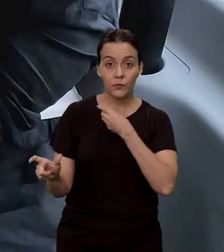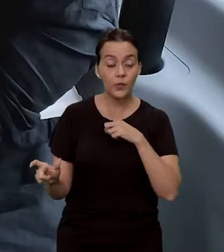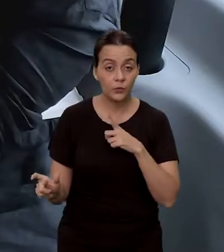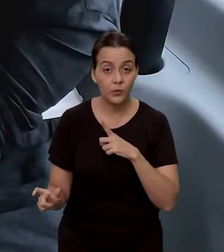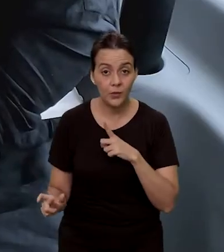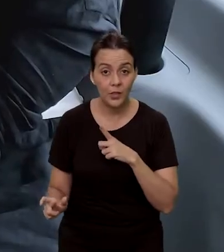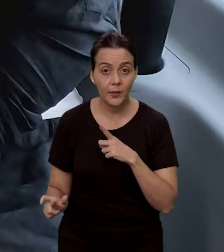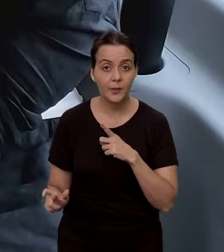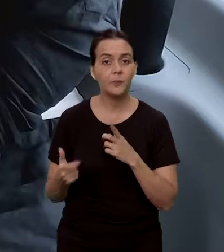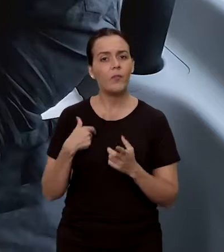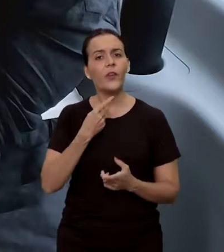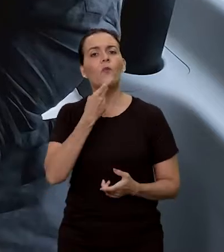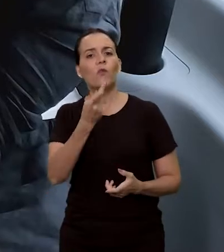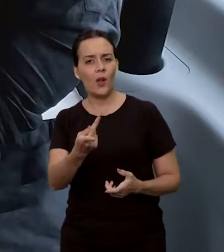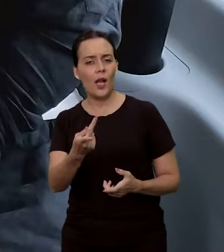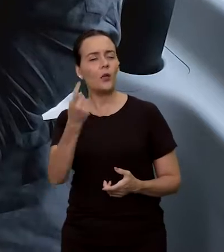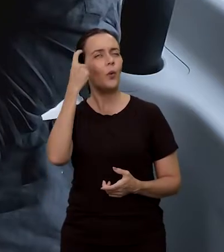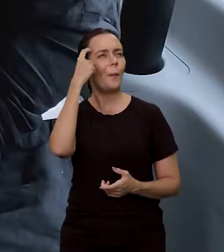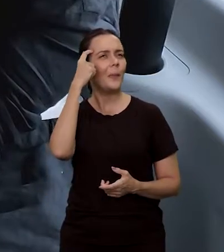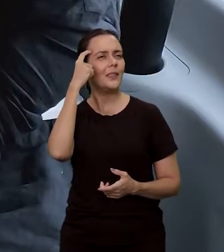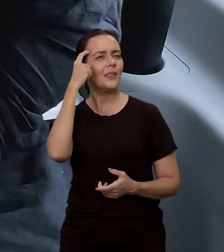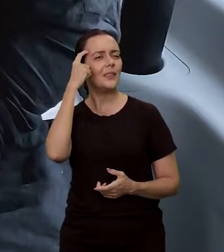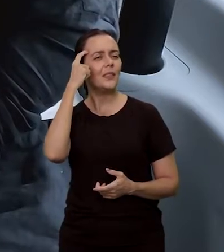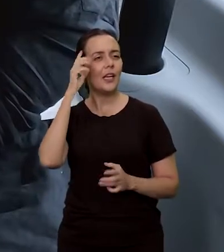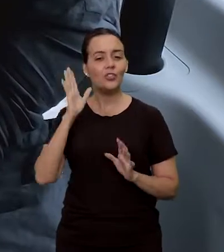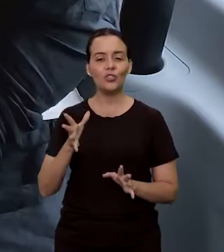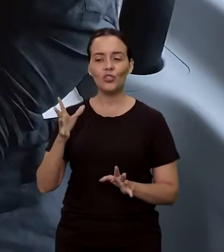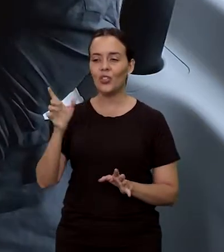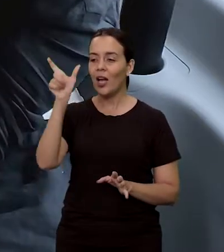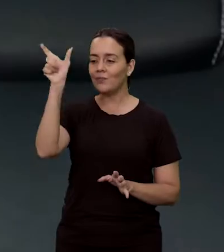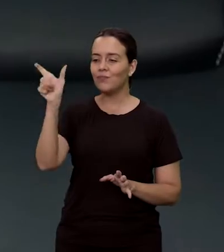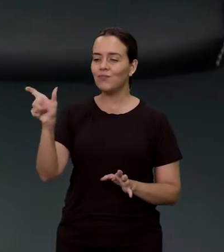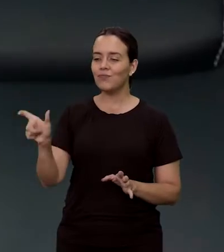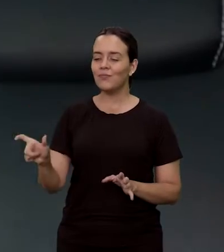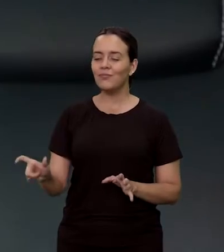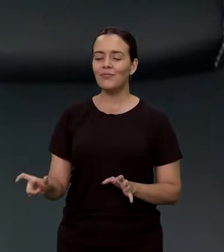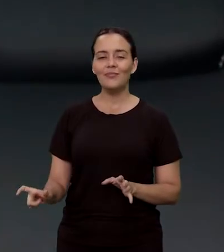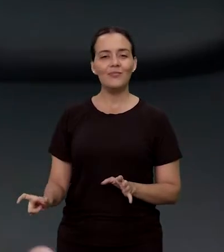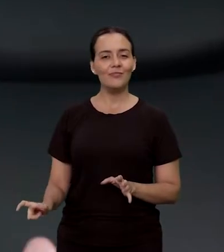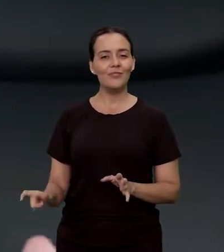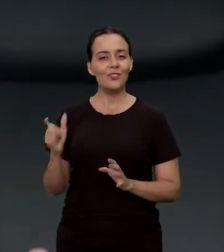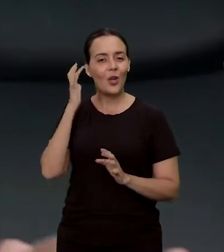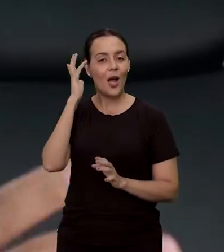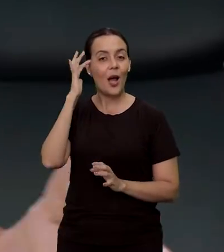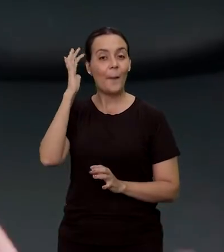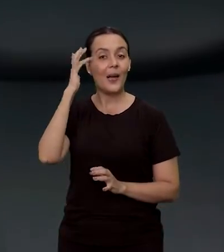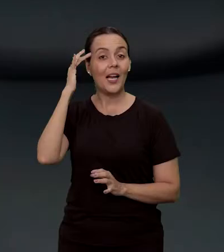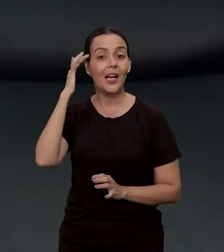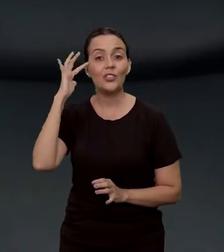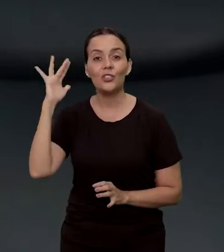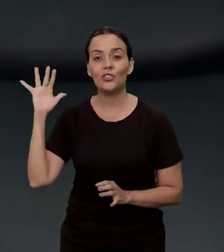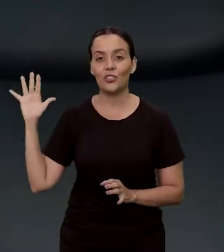E eu sempre falo: só de você falar, pensar, se materializou. [Mônica] E a arte, também, ela tem um poder de organizar a matéria, né?